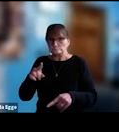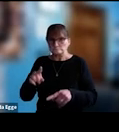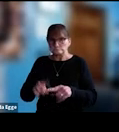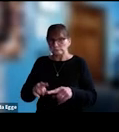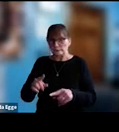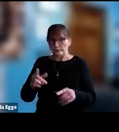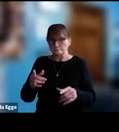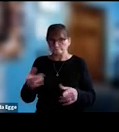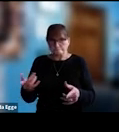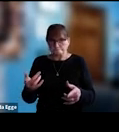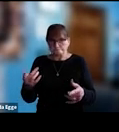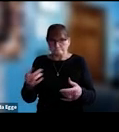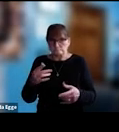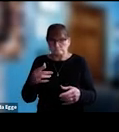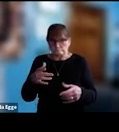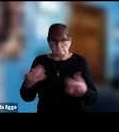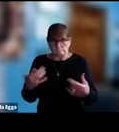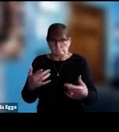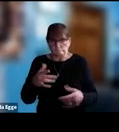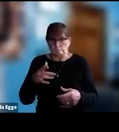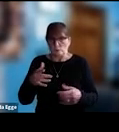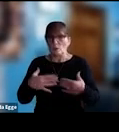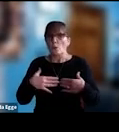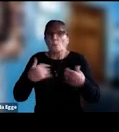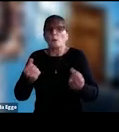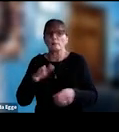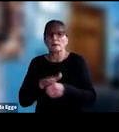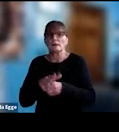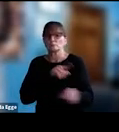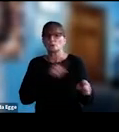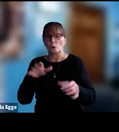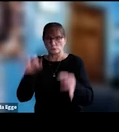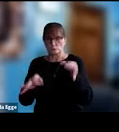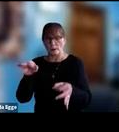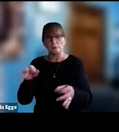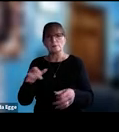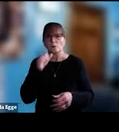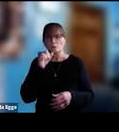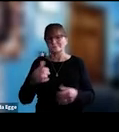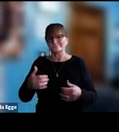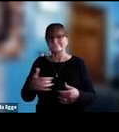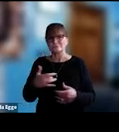Bueno, si es así, eso significa que estaba sobria cuando fue encontrada incompetente, lo que significa que incluso cuando está sobria